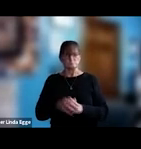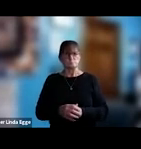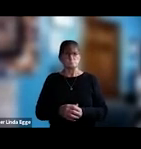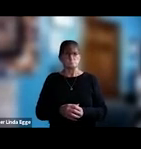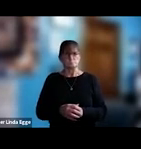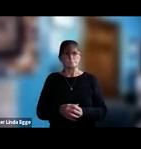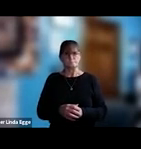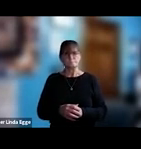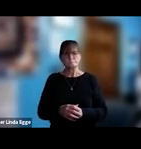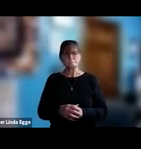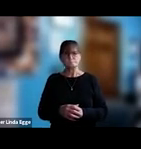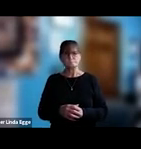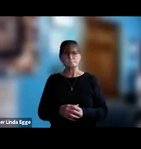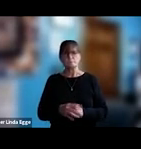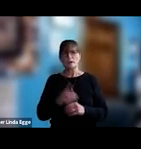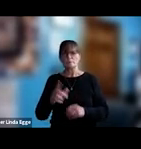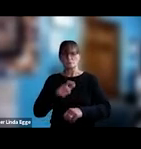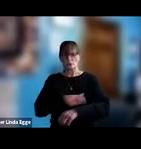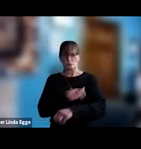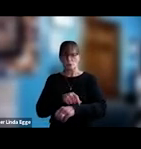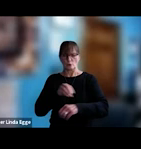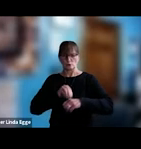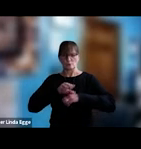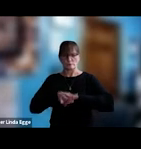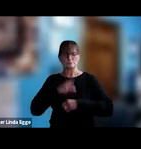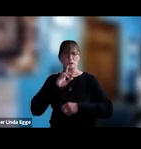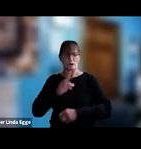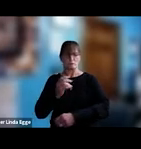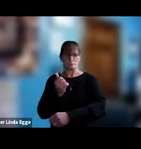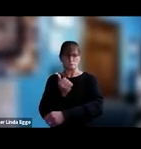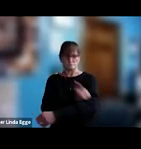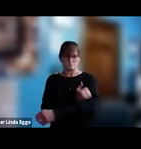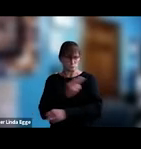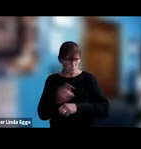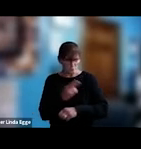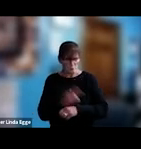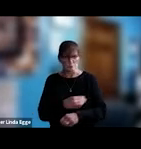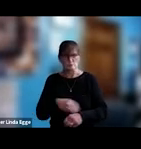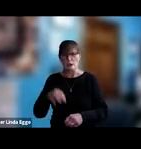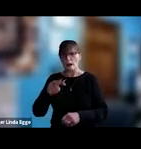Y, por supuesto, hay efectos a largo plazo por el uso de sustancias, por ejemplo, si se consume metanfetamina durante 20 años, ¿adivinen qué?